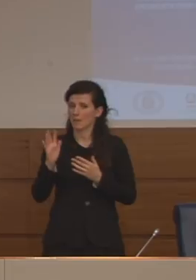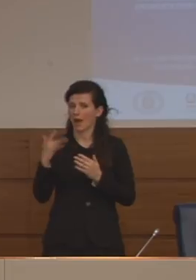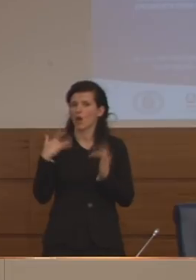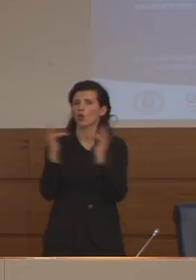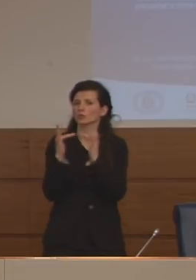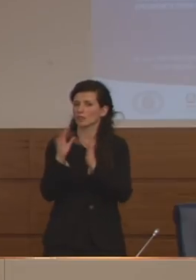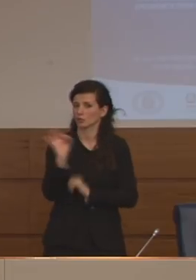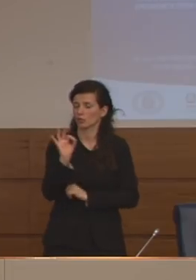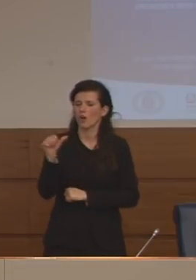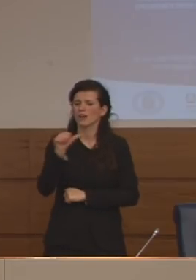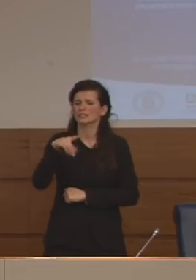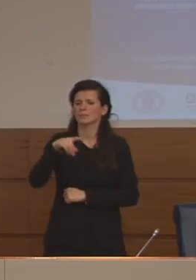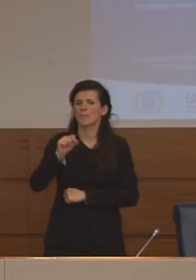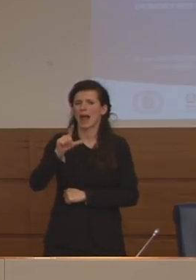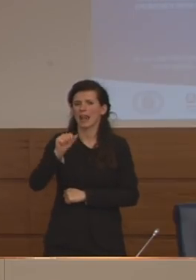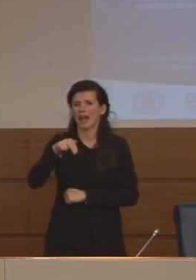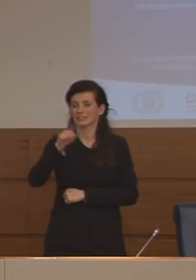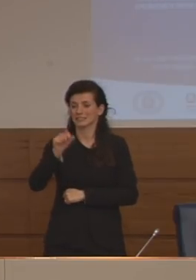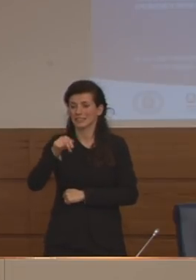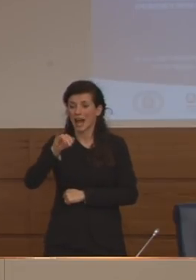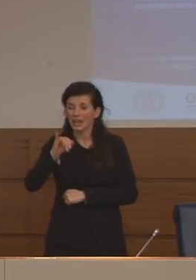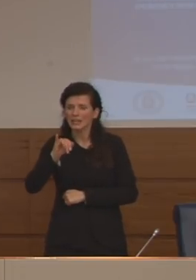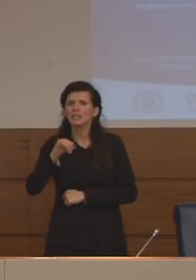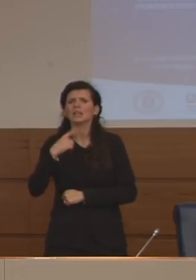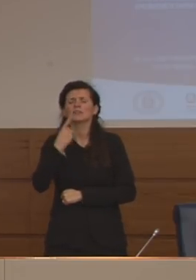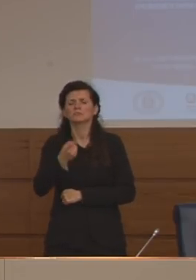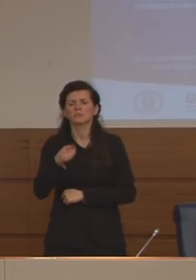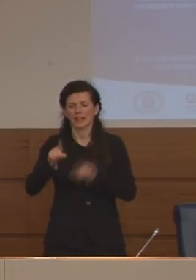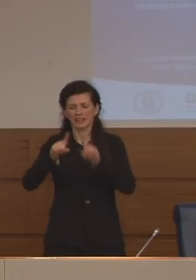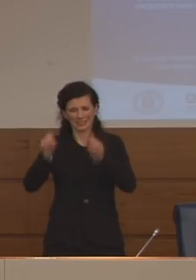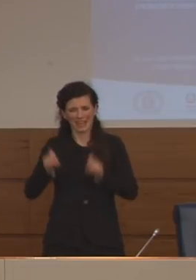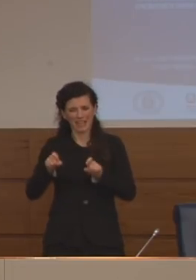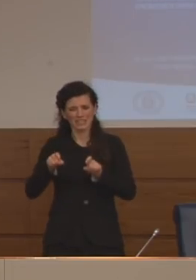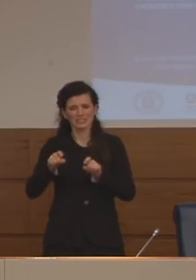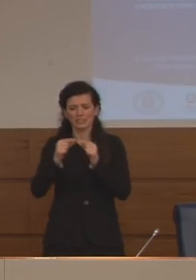sarebbero migliori, i risultati dei tamponi veloci rispetto ai tamponi normali.